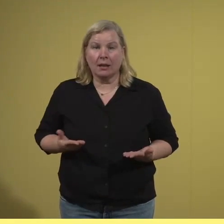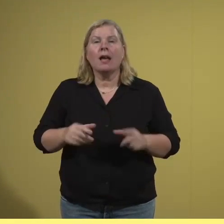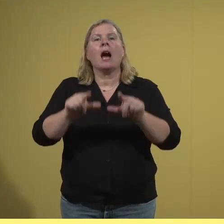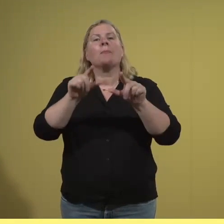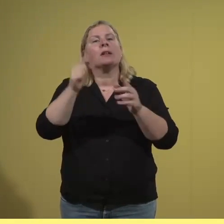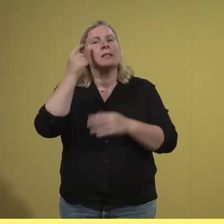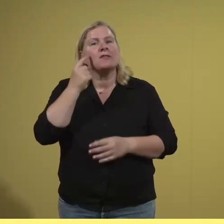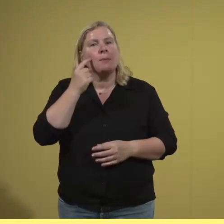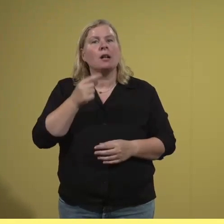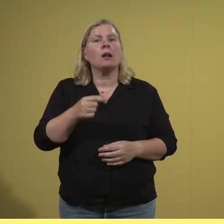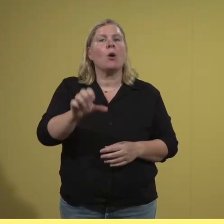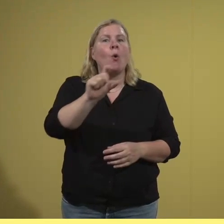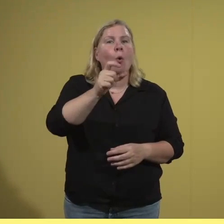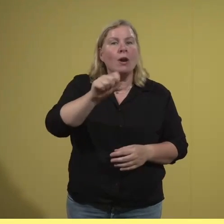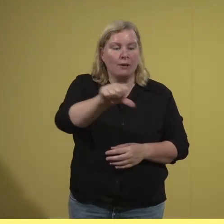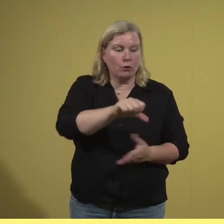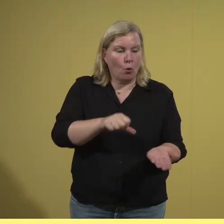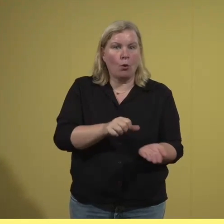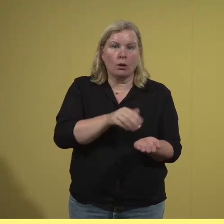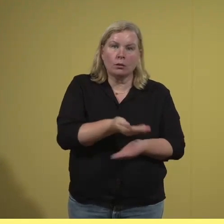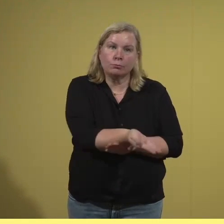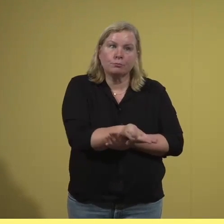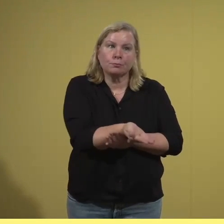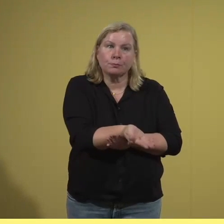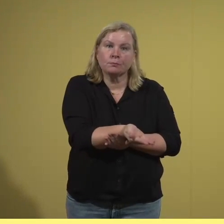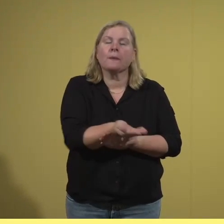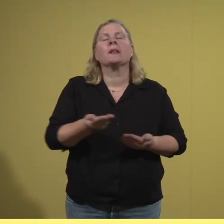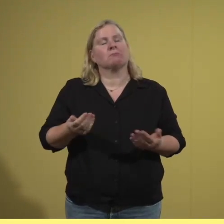Aber so leicht im Olivenöl ziehen lassen, finde ich dann sehr lecker.